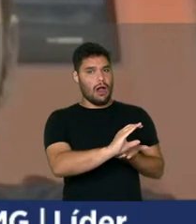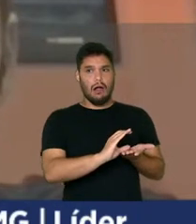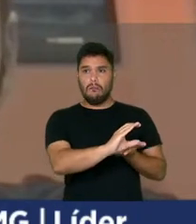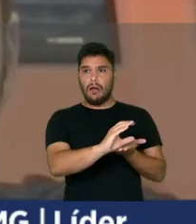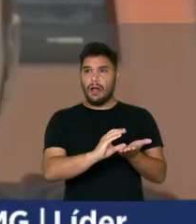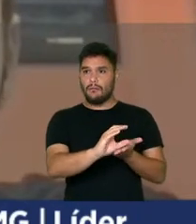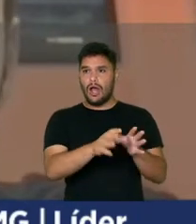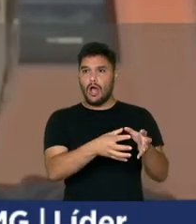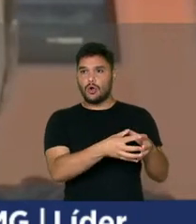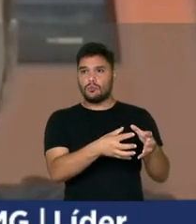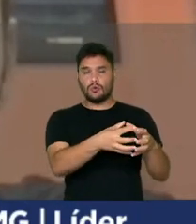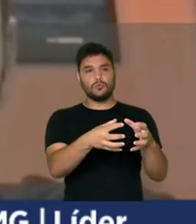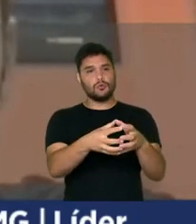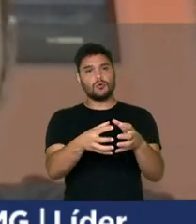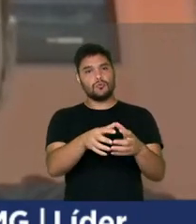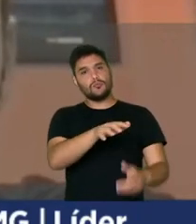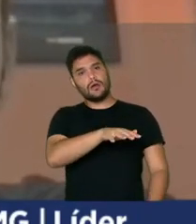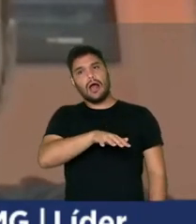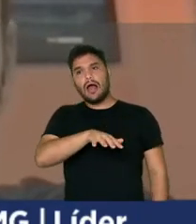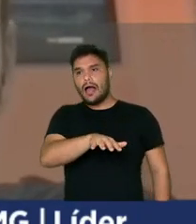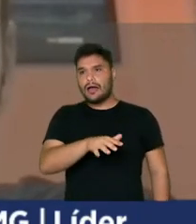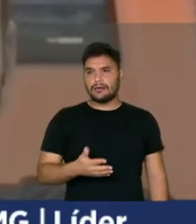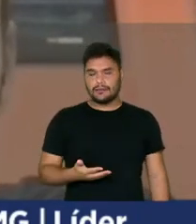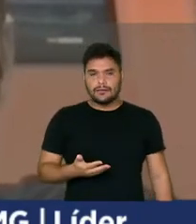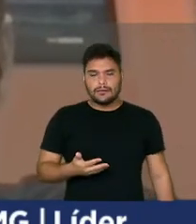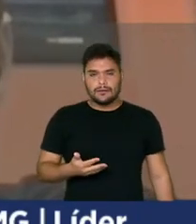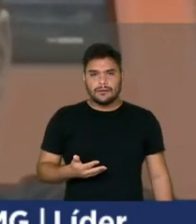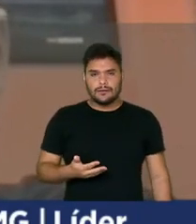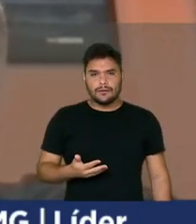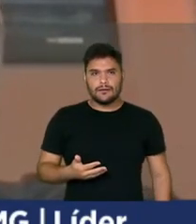BRASILEIRO AO COLOCAR BILHÕES DE REAIS EM RECURSOS PÚBLICOS SENDO DESTINADOS PARA GRUPOS